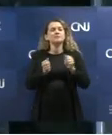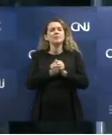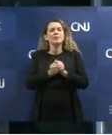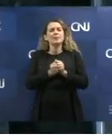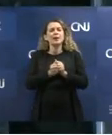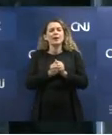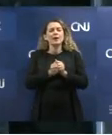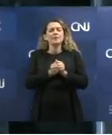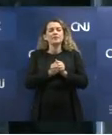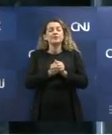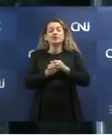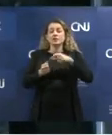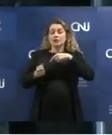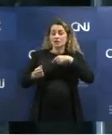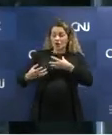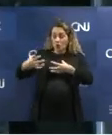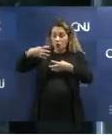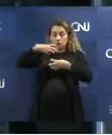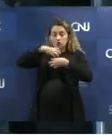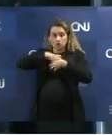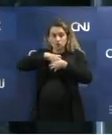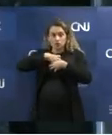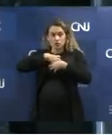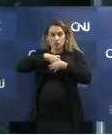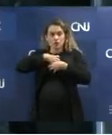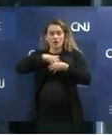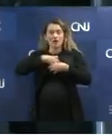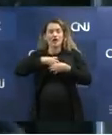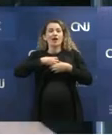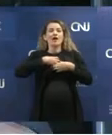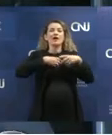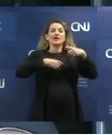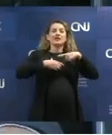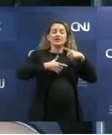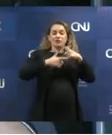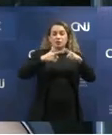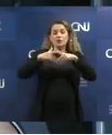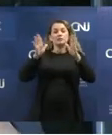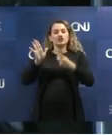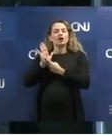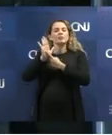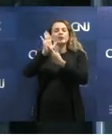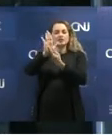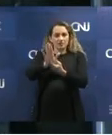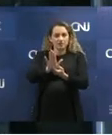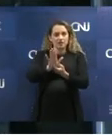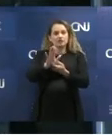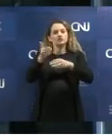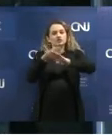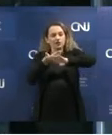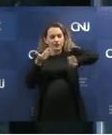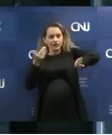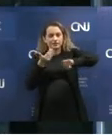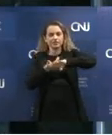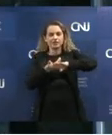Sinto me contemplado pelas razões já apresentadas no sentido de afastar as teses da decadência da prescrição.